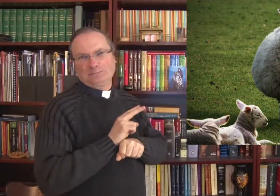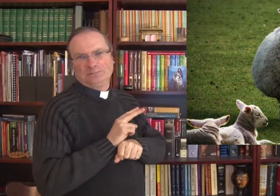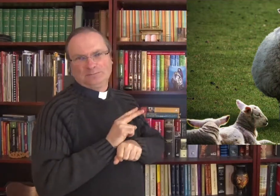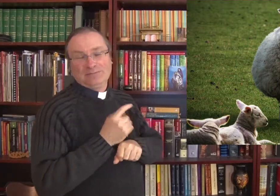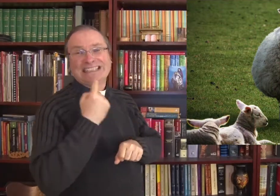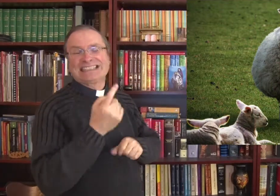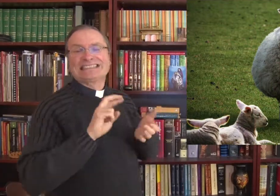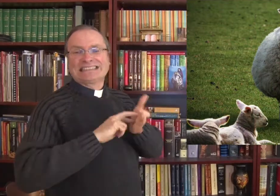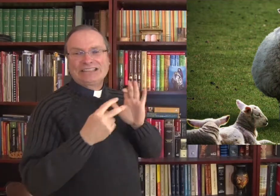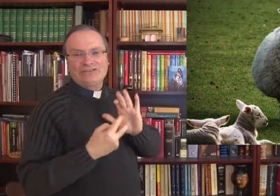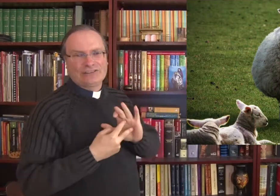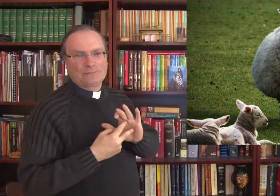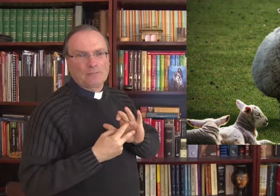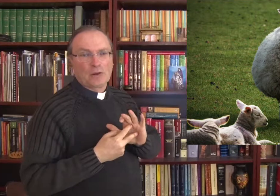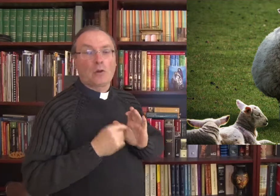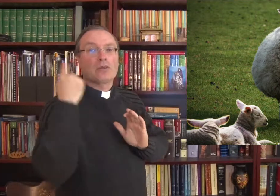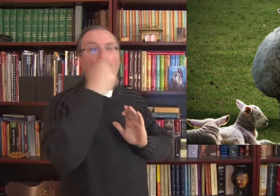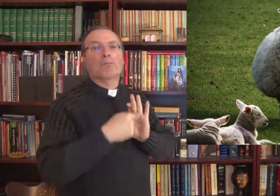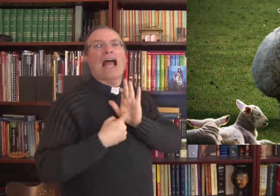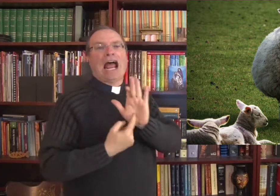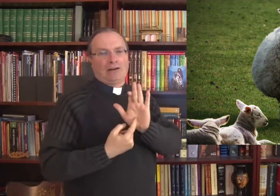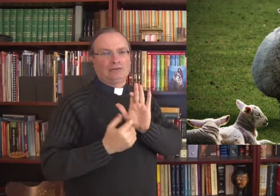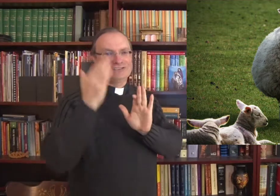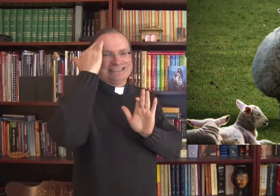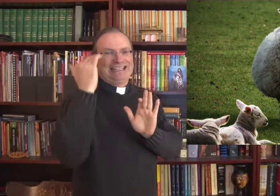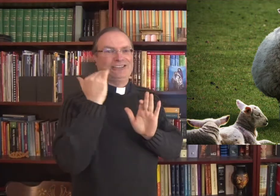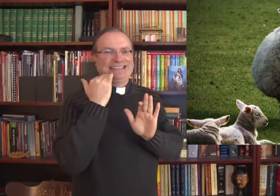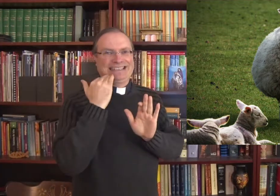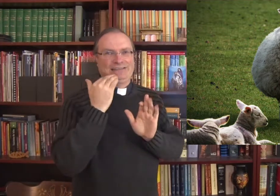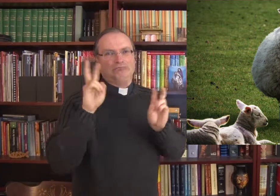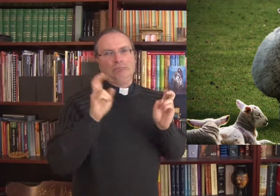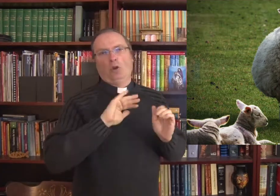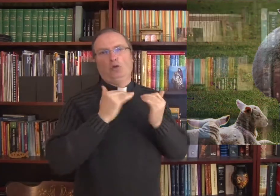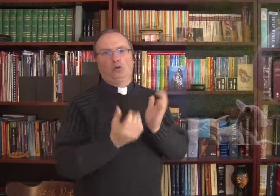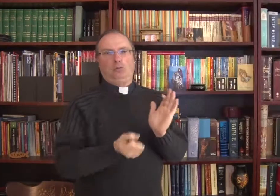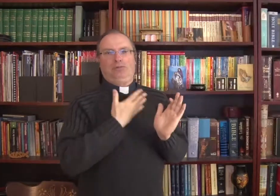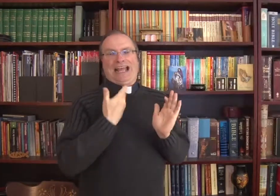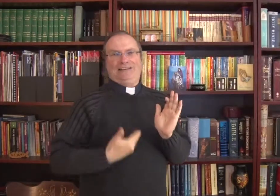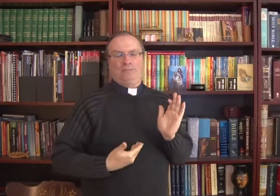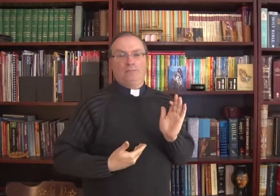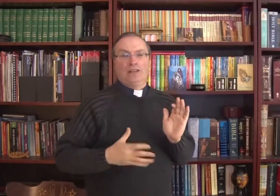qui signifie une apparence de sainteté (tout blanc),